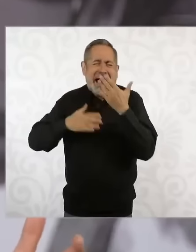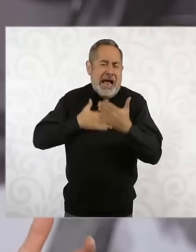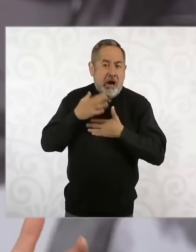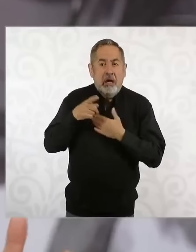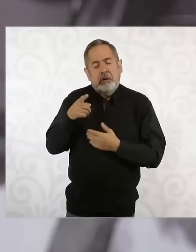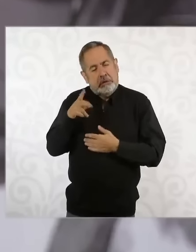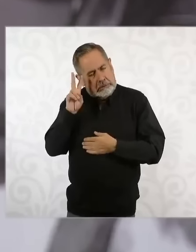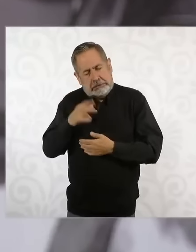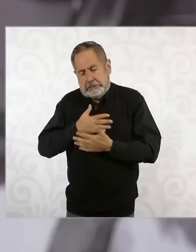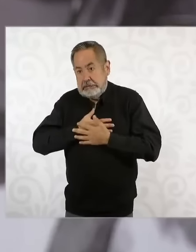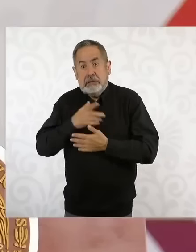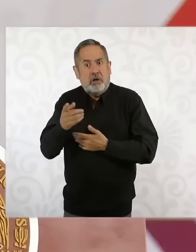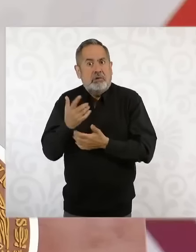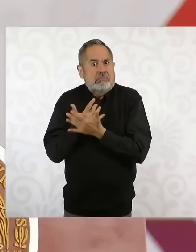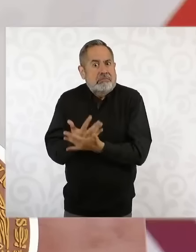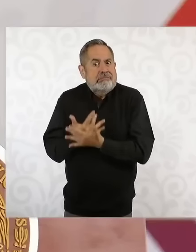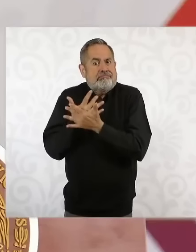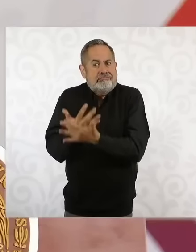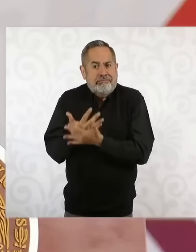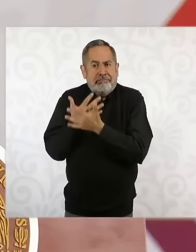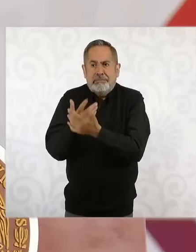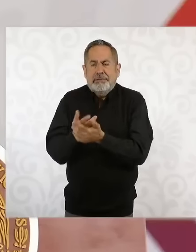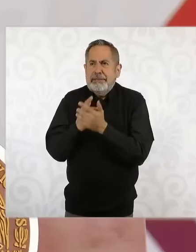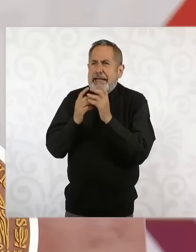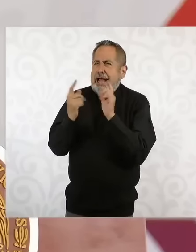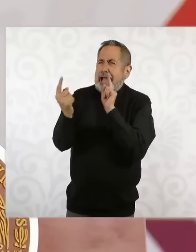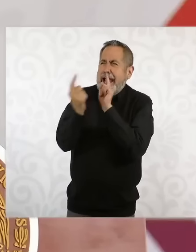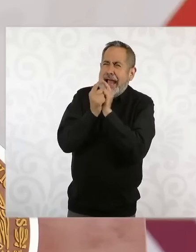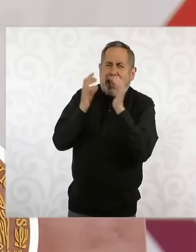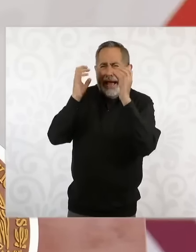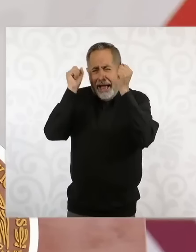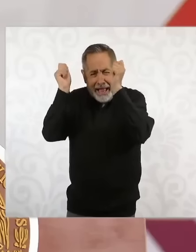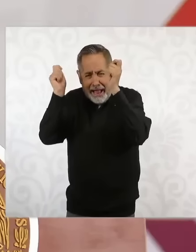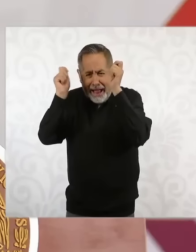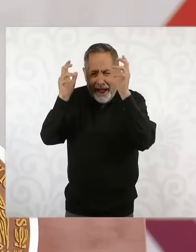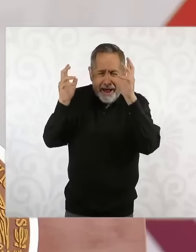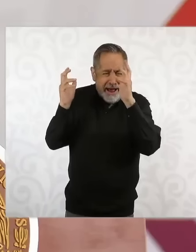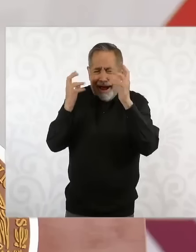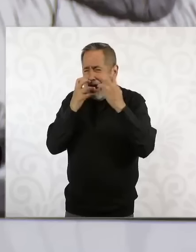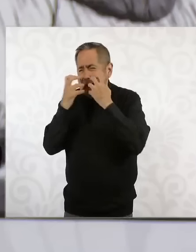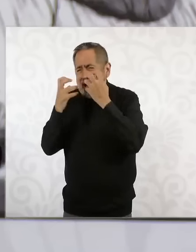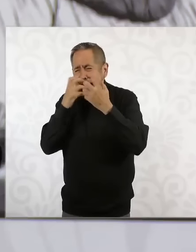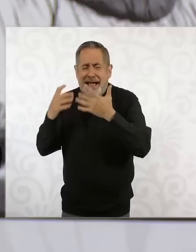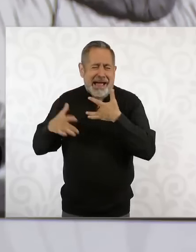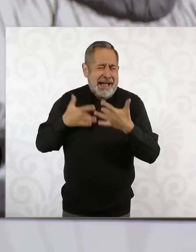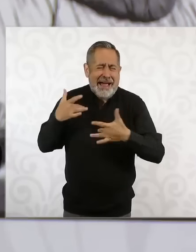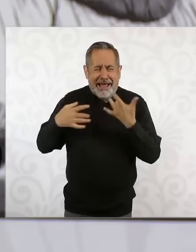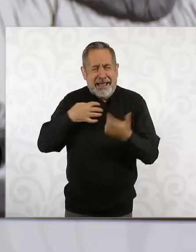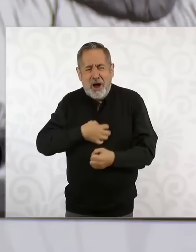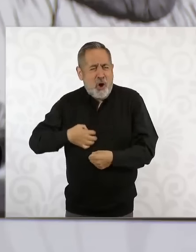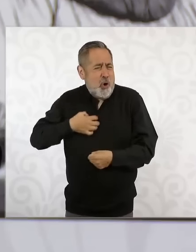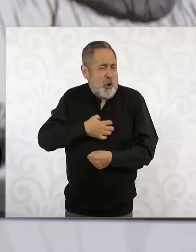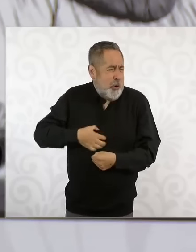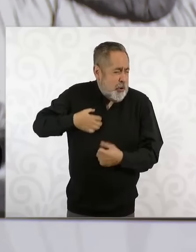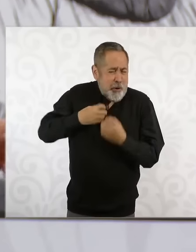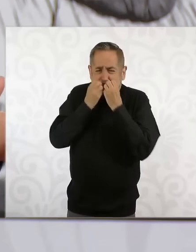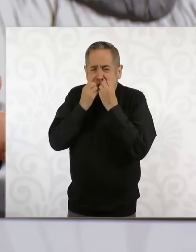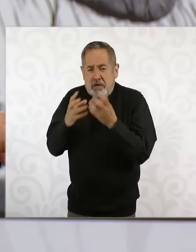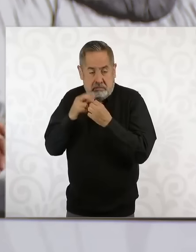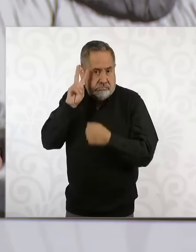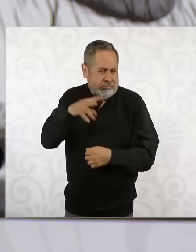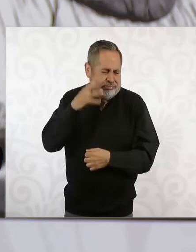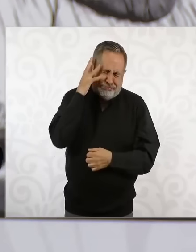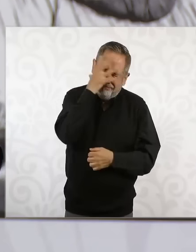y horas con el retraso del vuelo para poderme recibir algo muy muy emotivo, eh muy hermoso. El